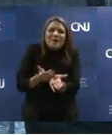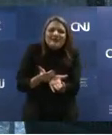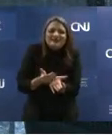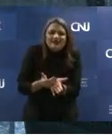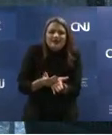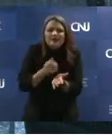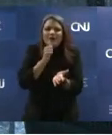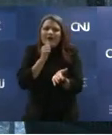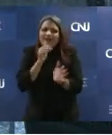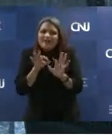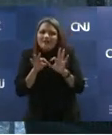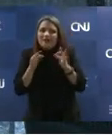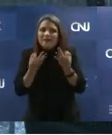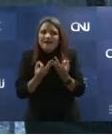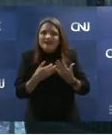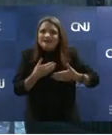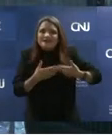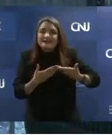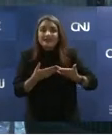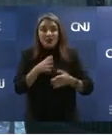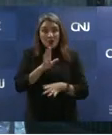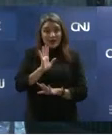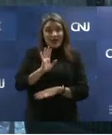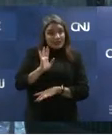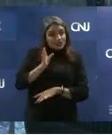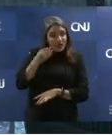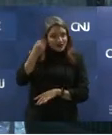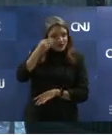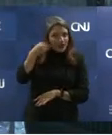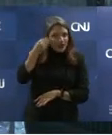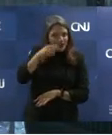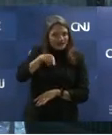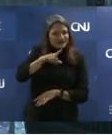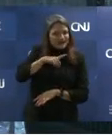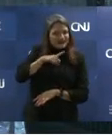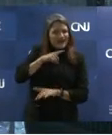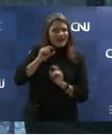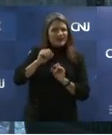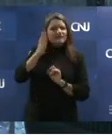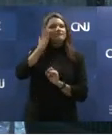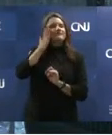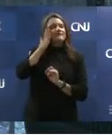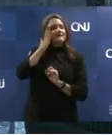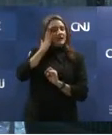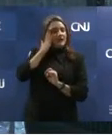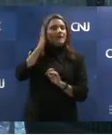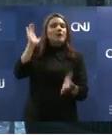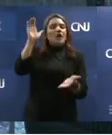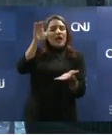Quem é que já teve essa experiência? Sabe que o matrimônio, o casamento, é sim, complexo.